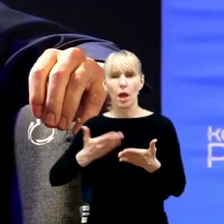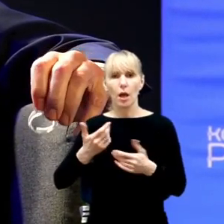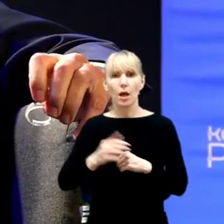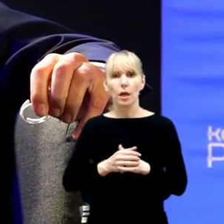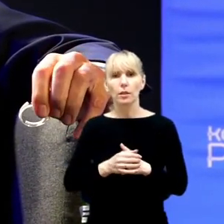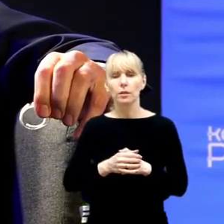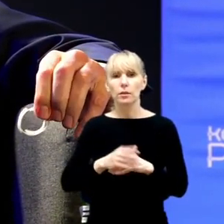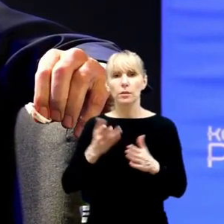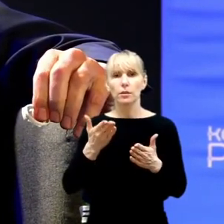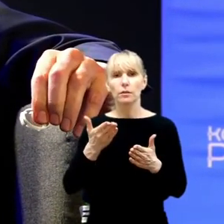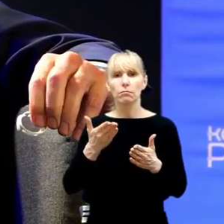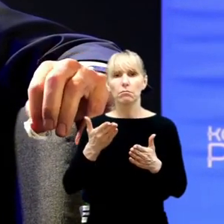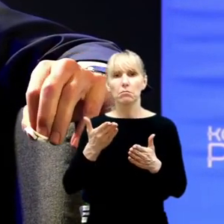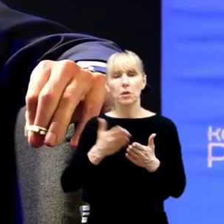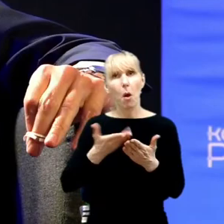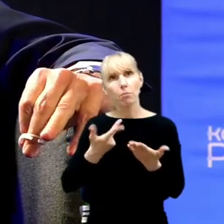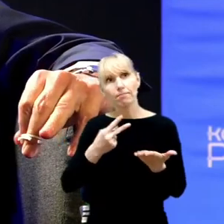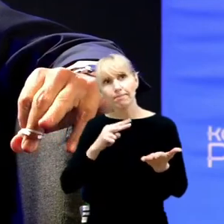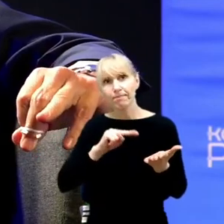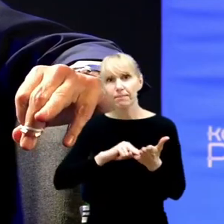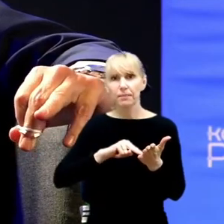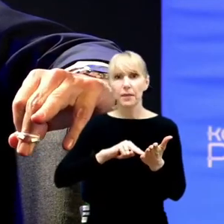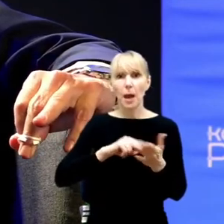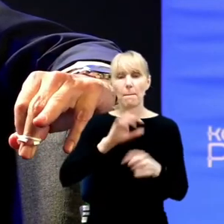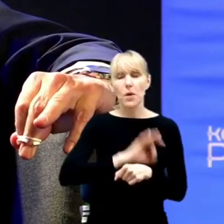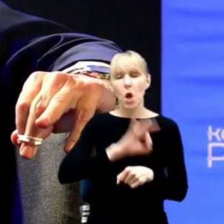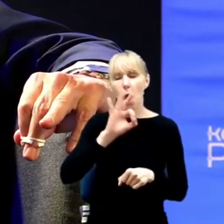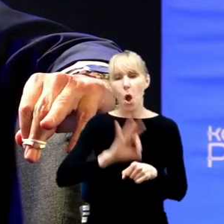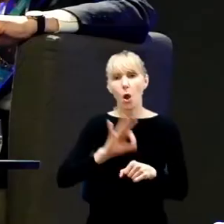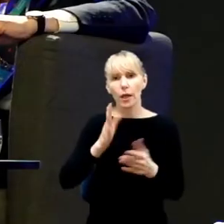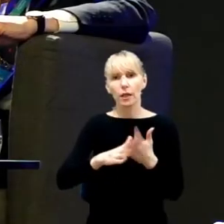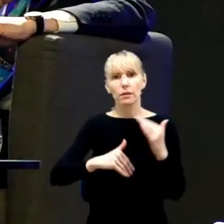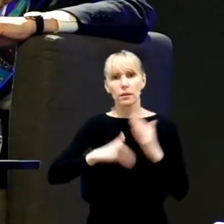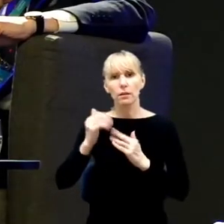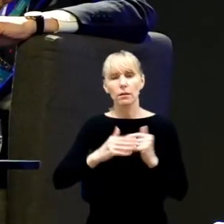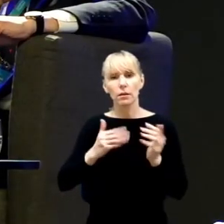Pierwszy przetak się nie udał z uwagi na koszty i to nas nauczyło,